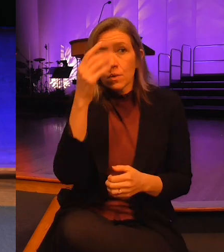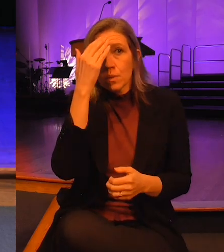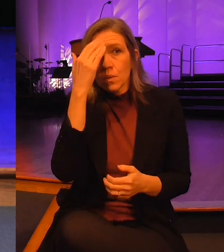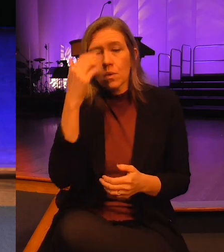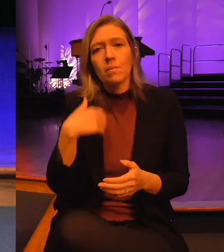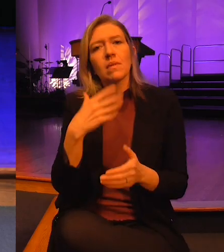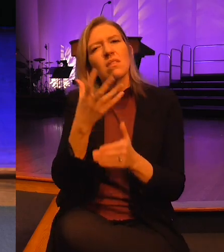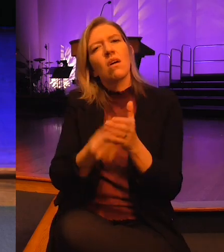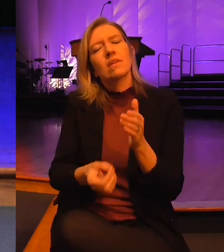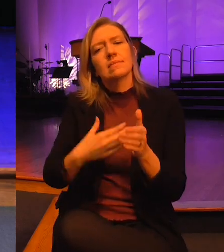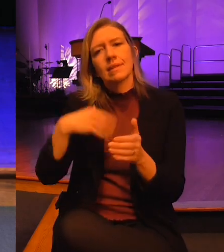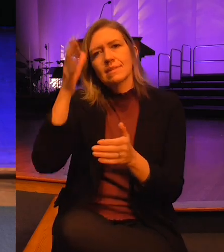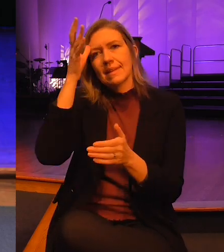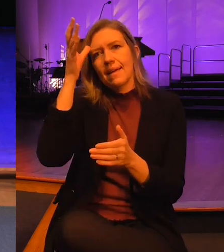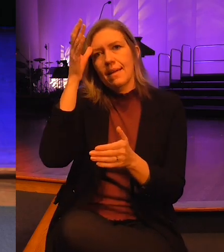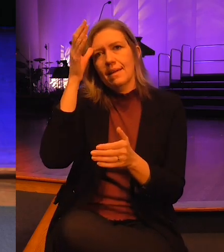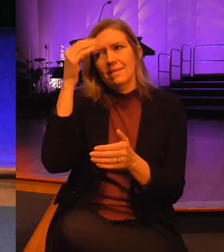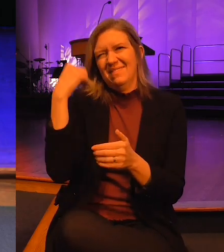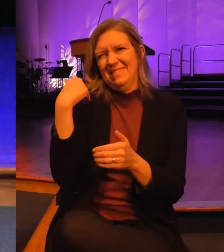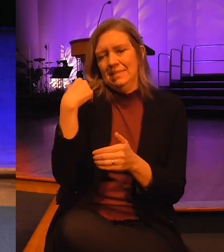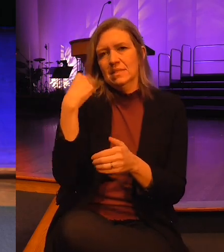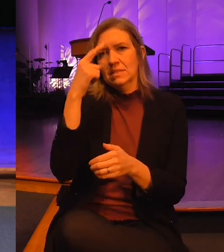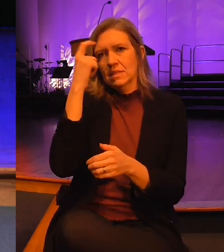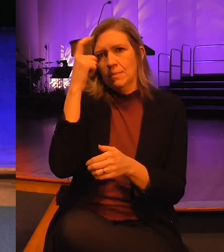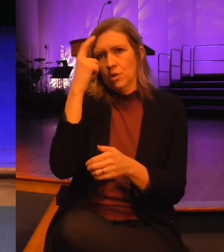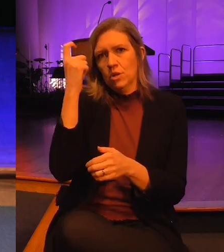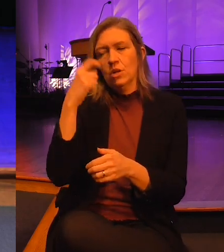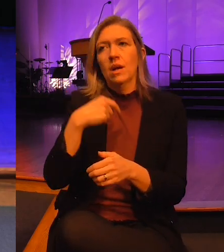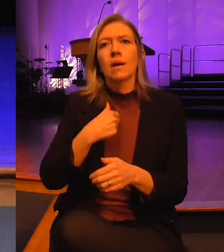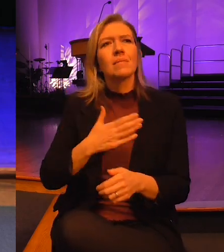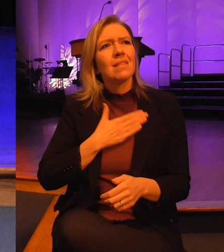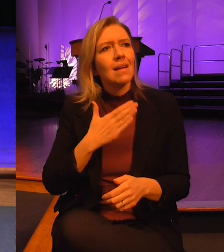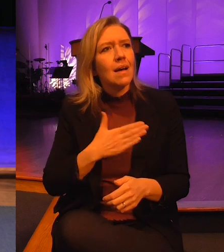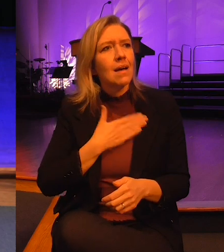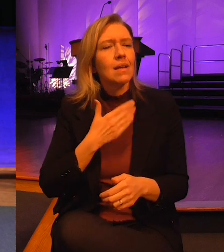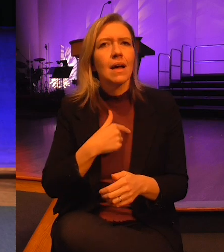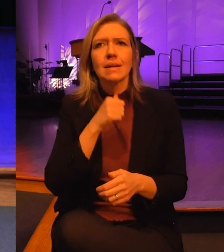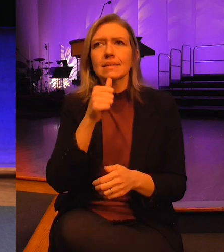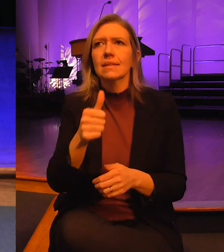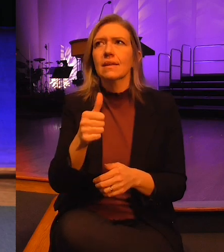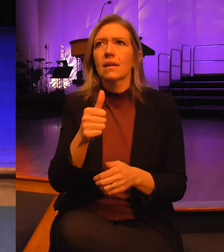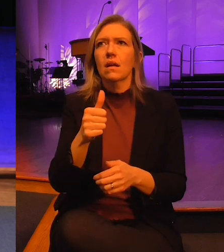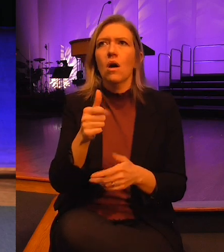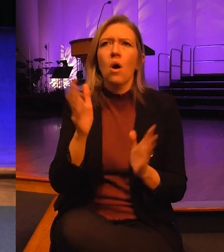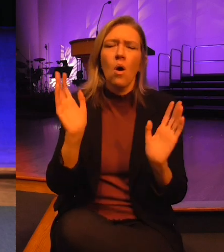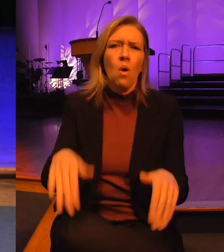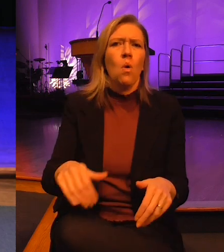tan feliz de no haber superado la falta de dinero, demasiado ocupado en el trabajo para ir y tener ese tiempo de calidad,